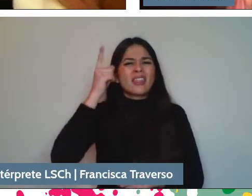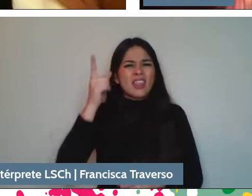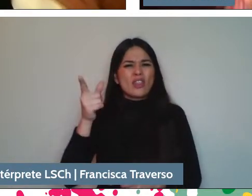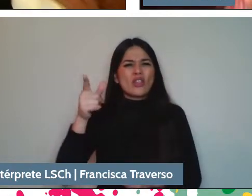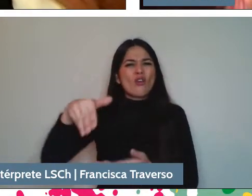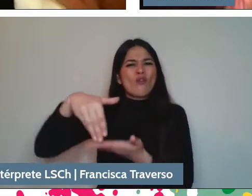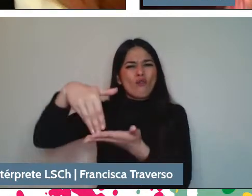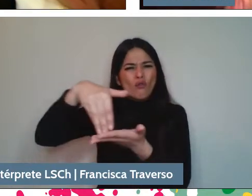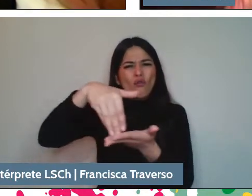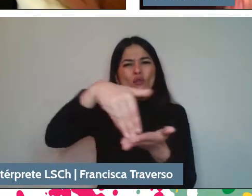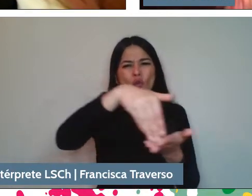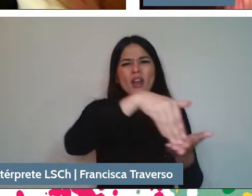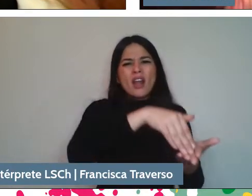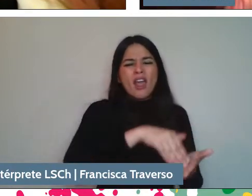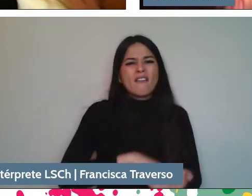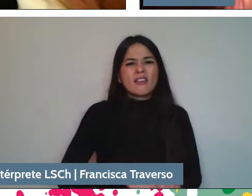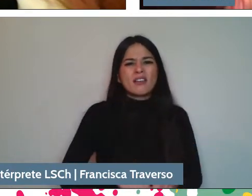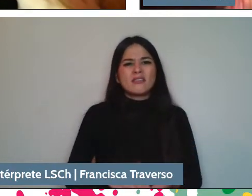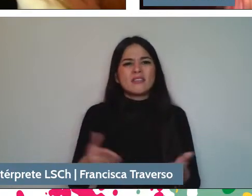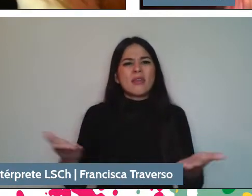que le da una posibilidad de resistencia.